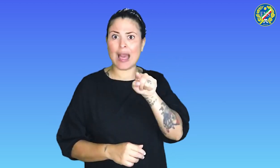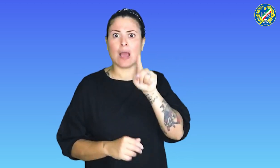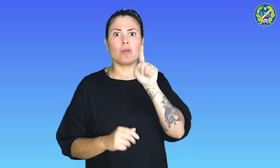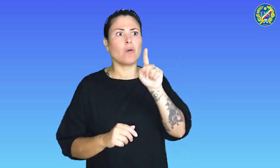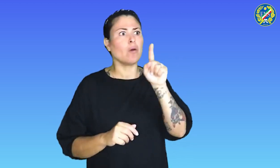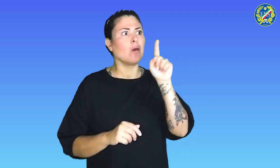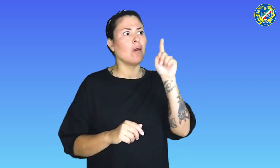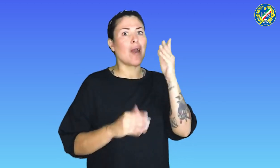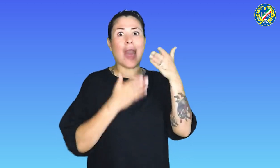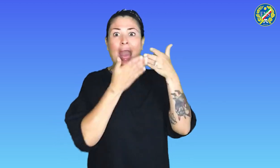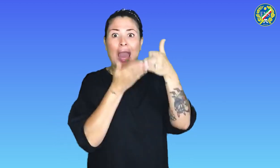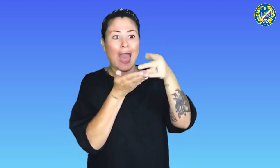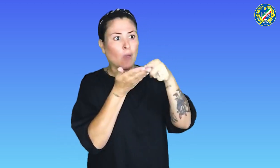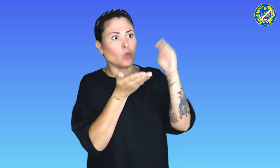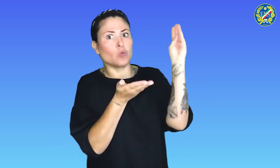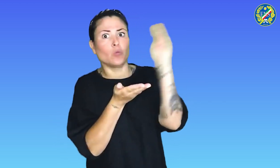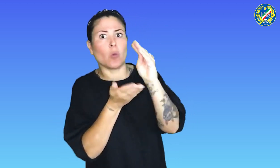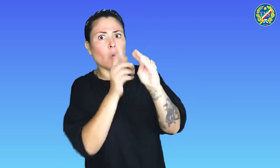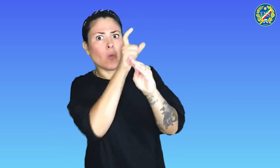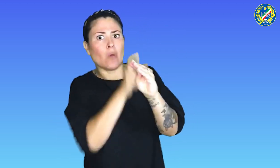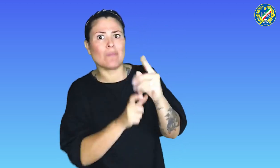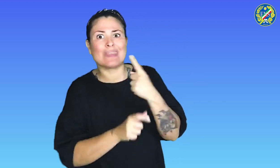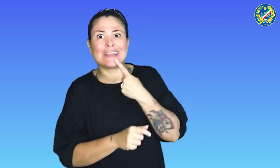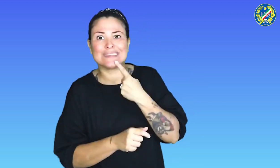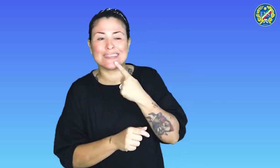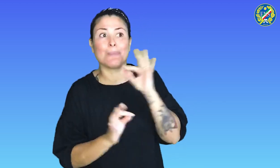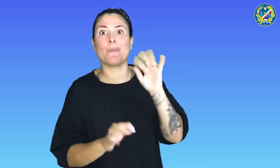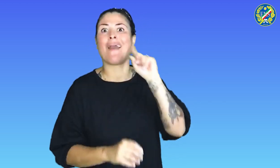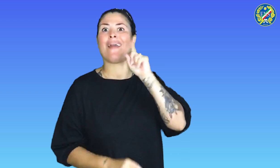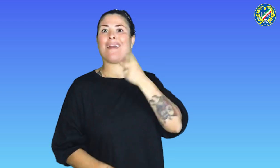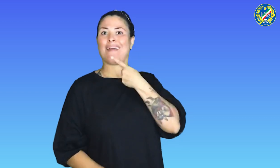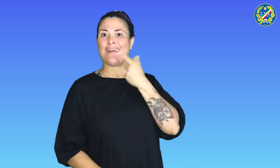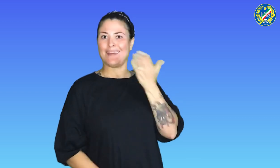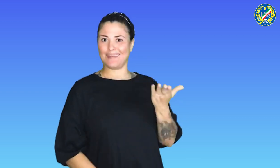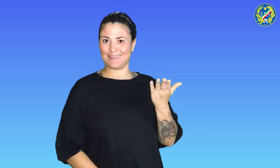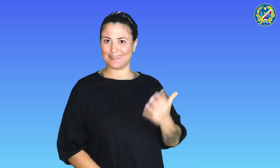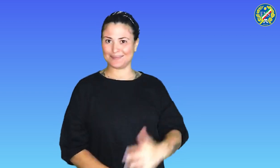di sapere che la persona che sta chiedendo aiuto è sorda.